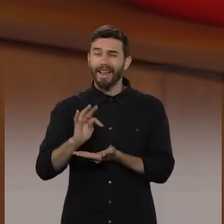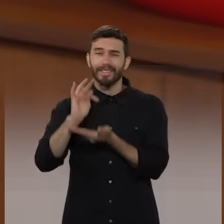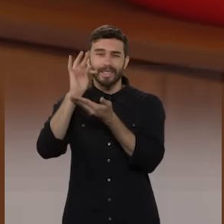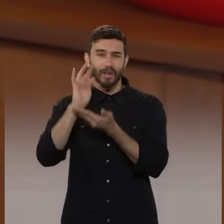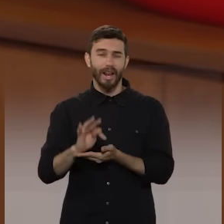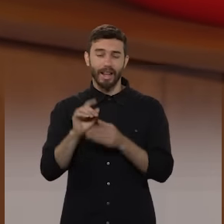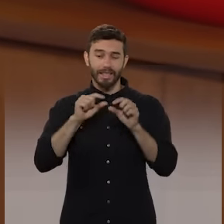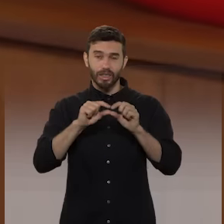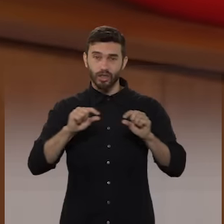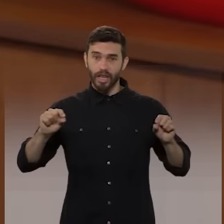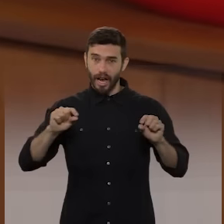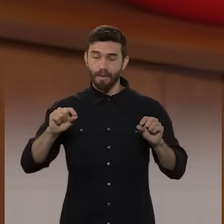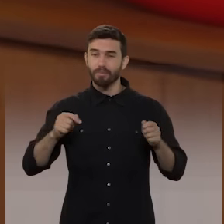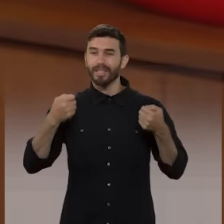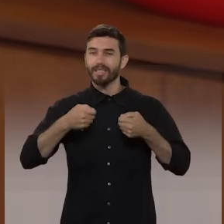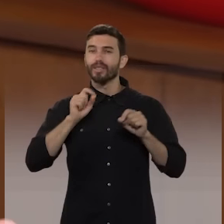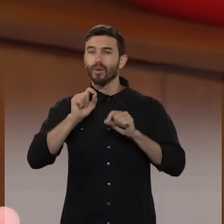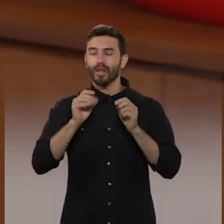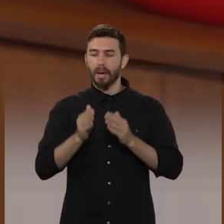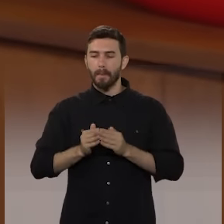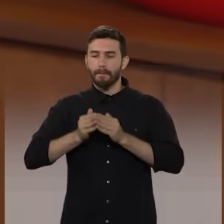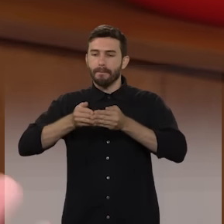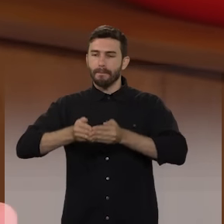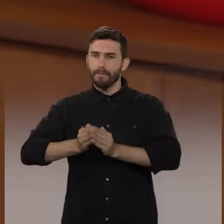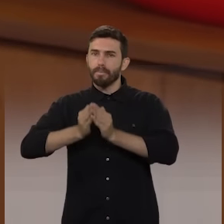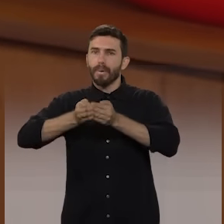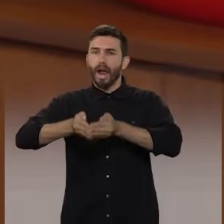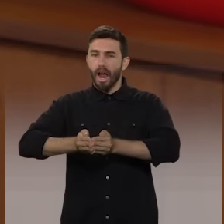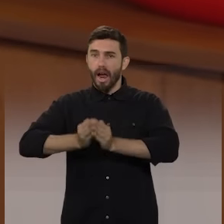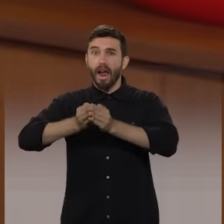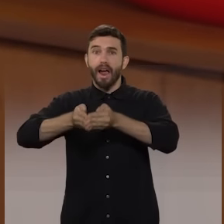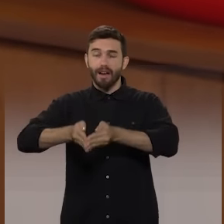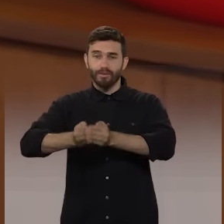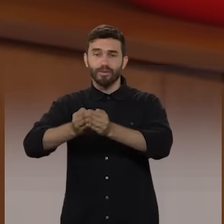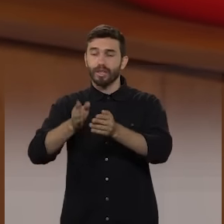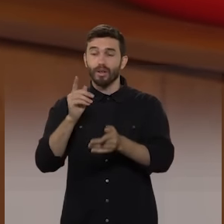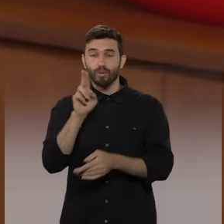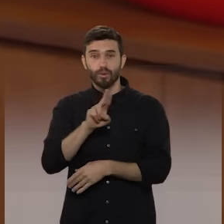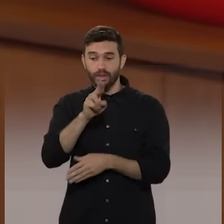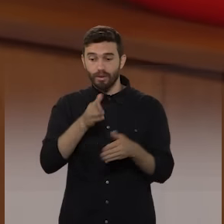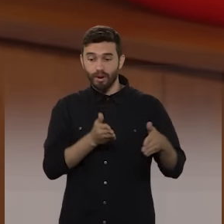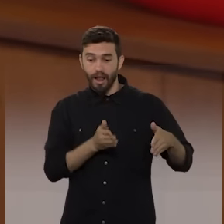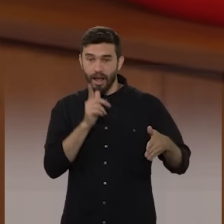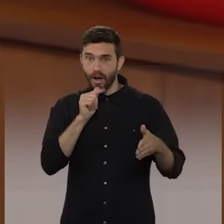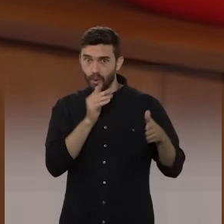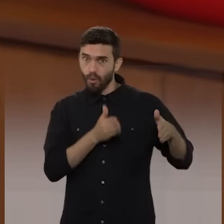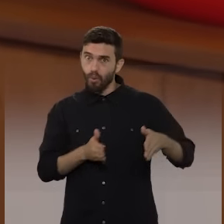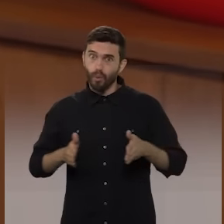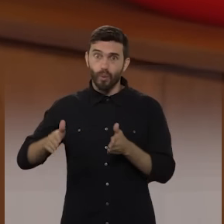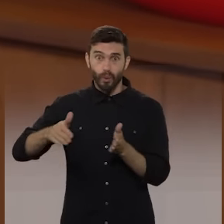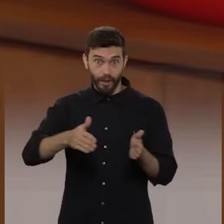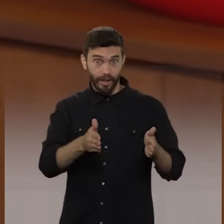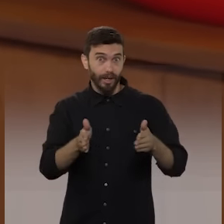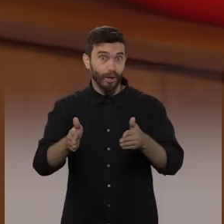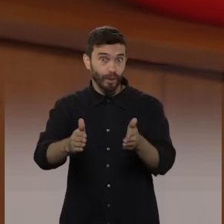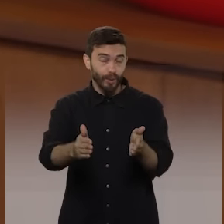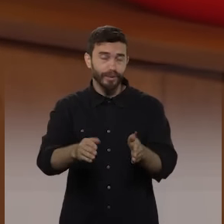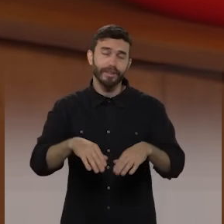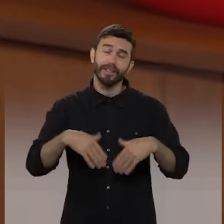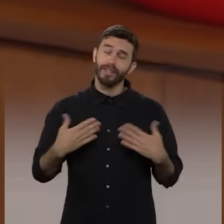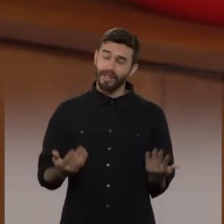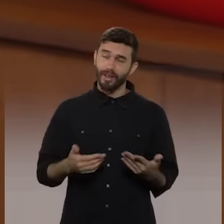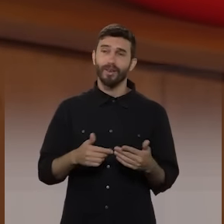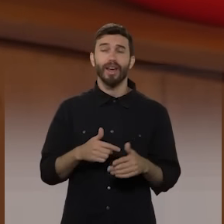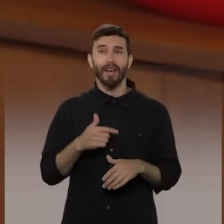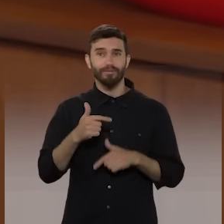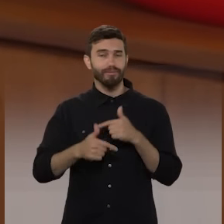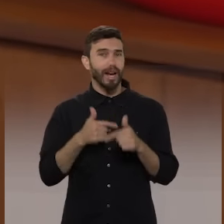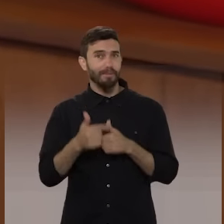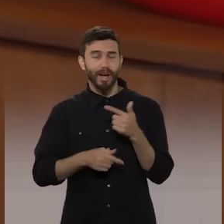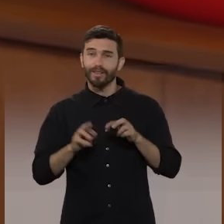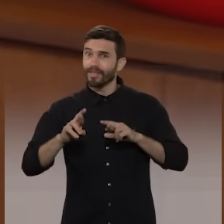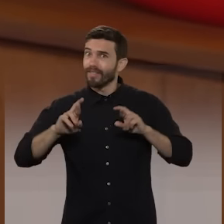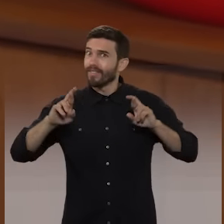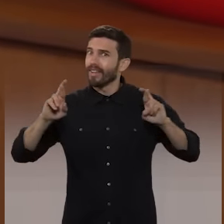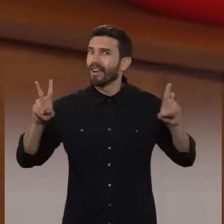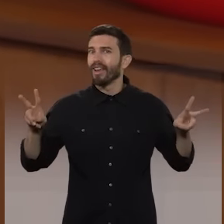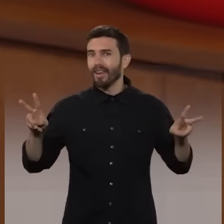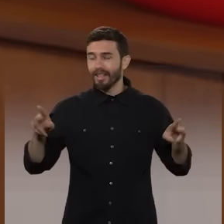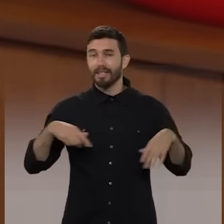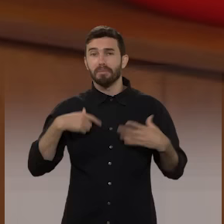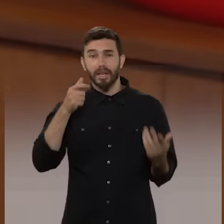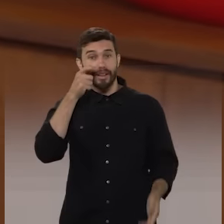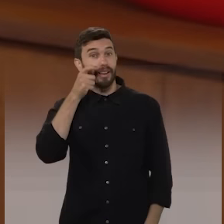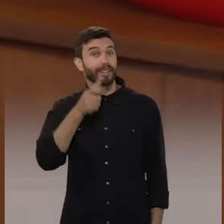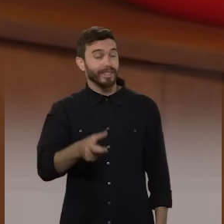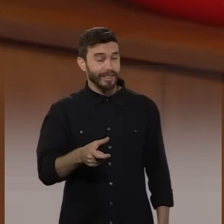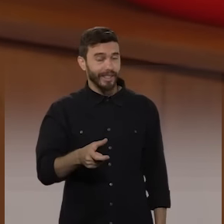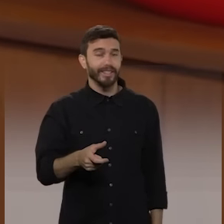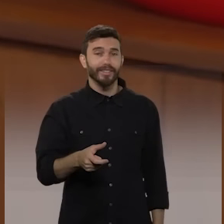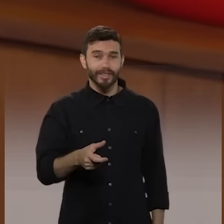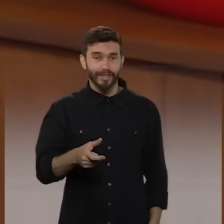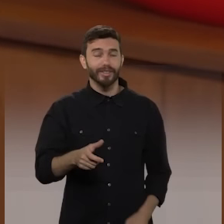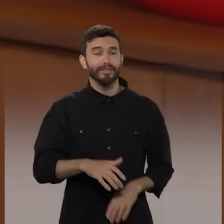de cabo de balsa, balsa, por um rio. Então, é uma operação bem diferente, é bem interessante. São